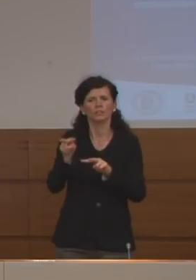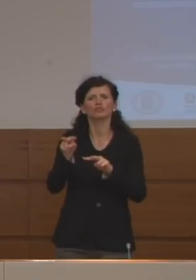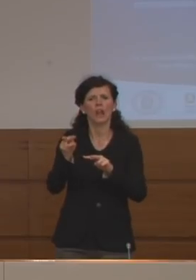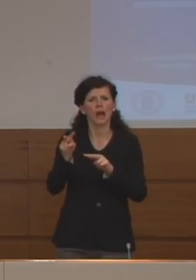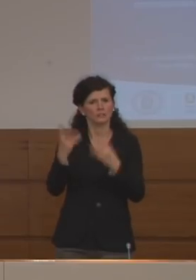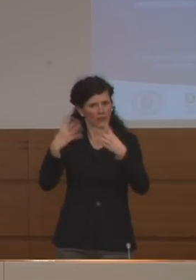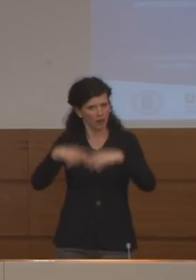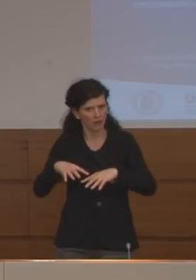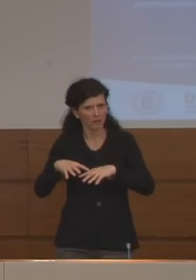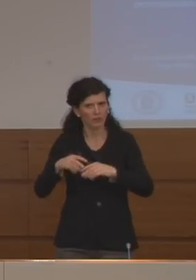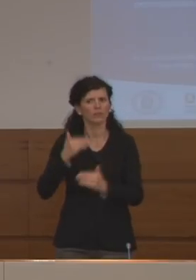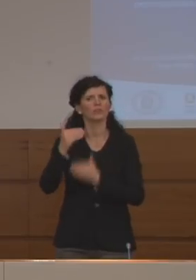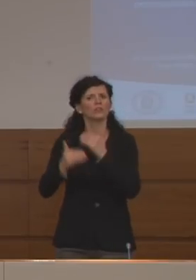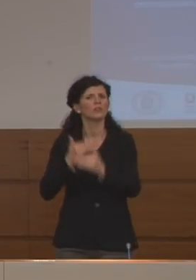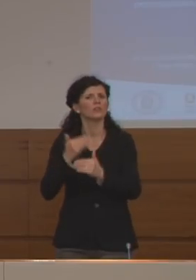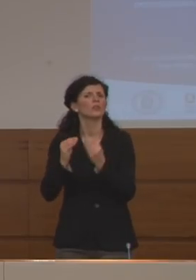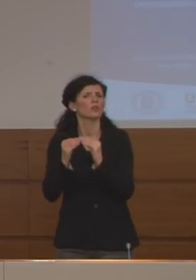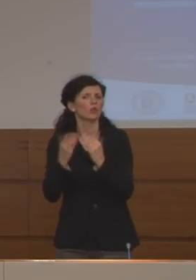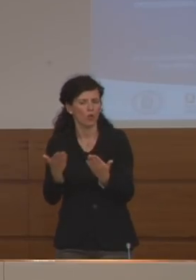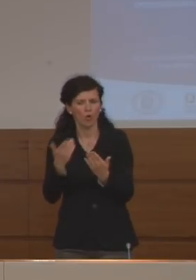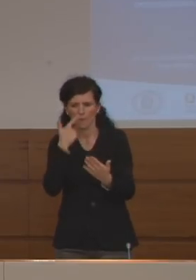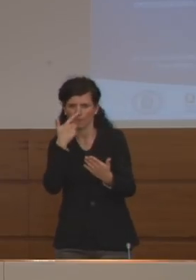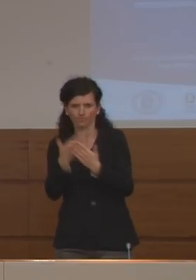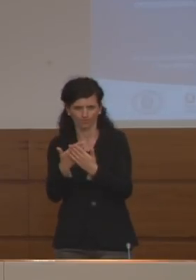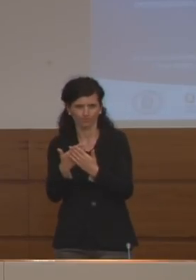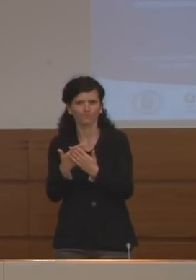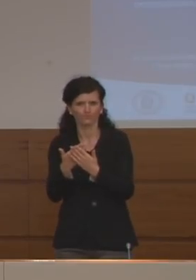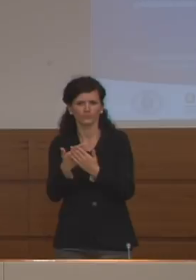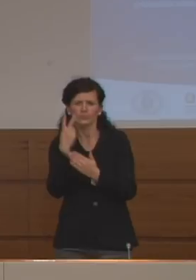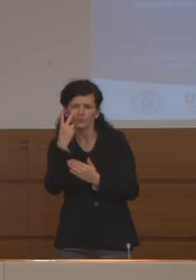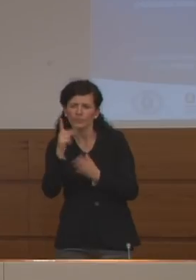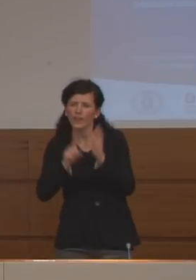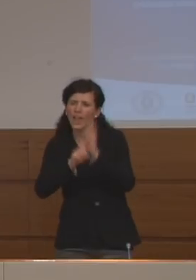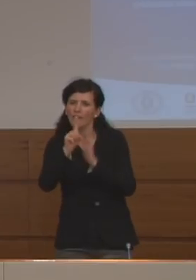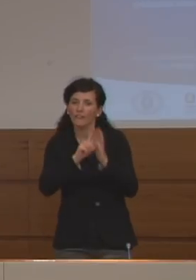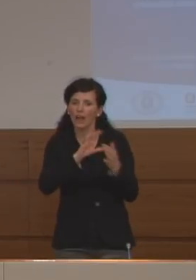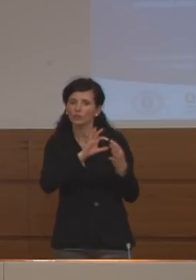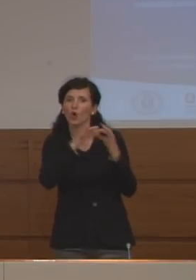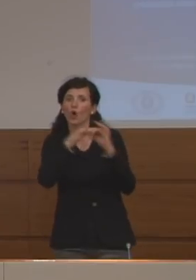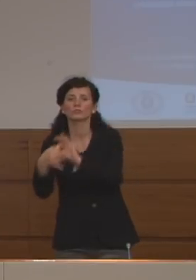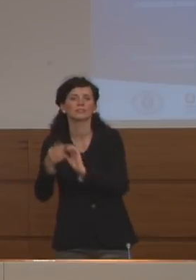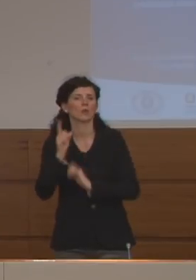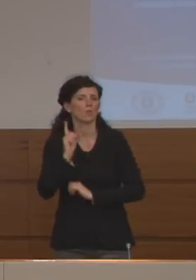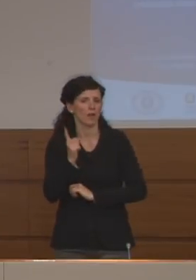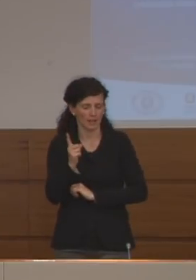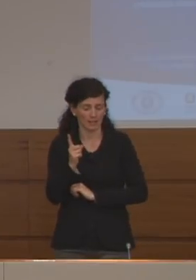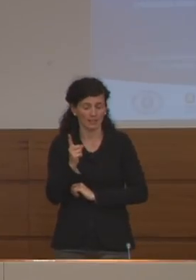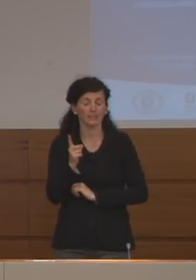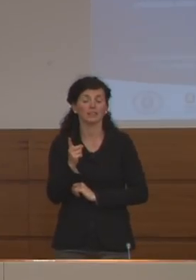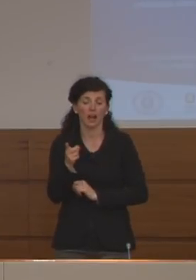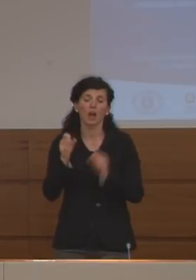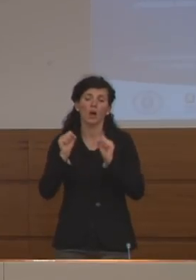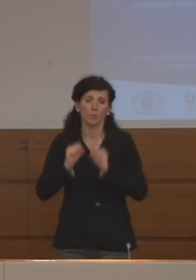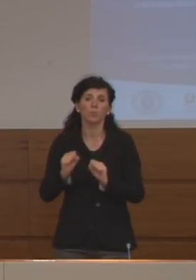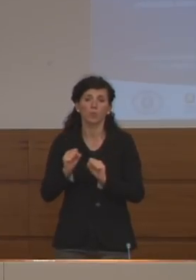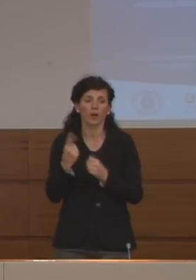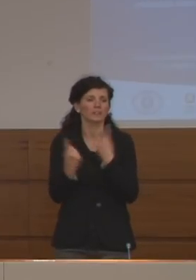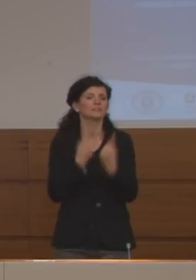rispetto a possibili effetti collaterali, in una situazione così particolare,